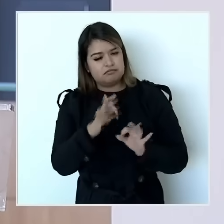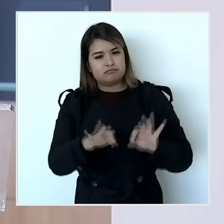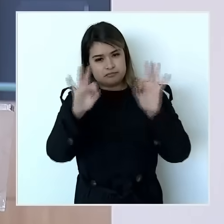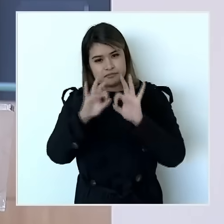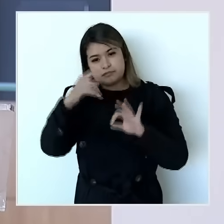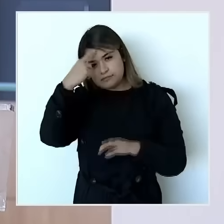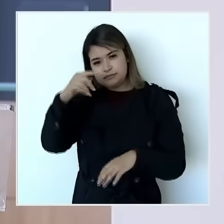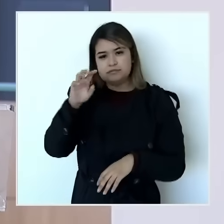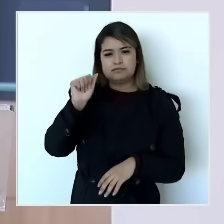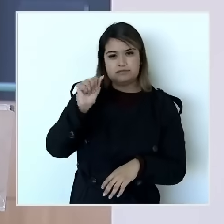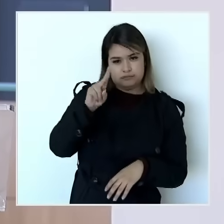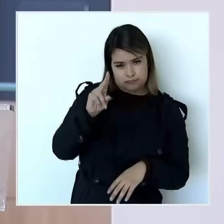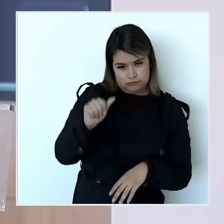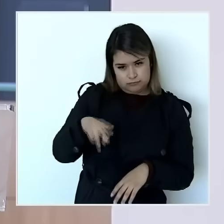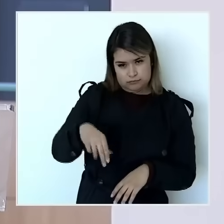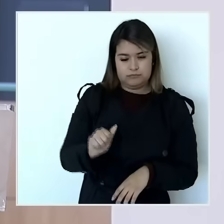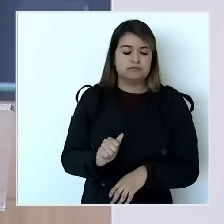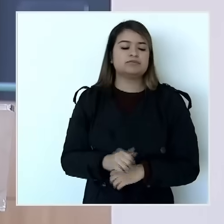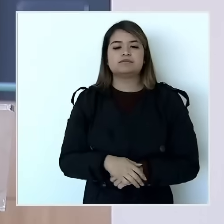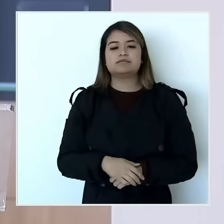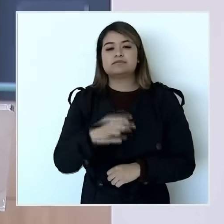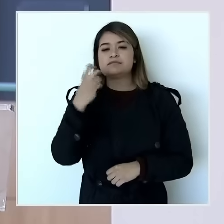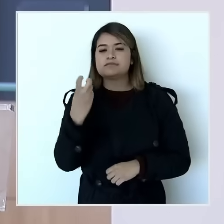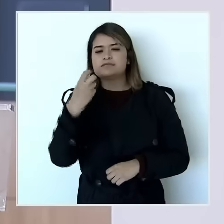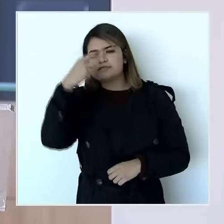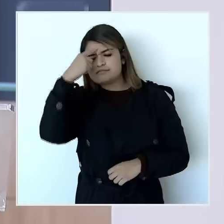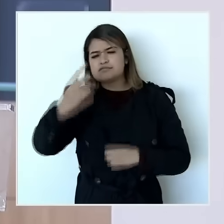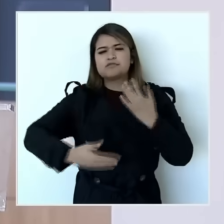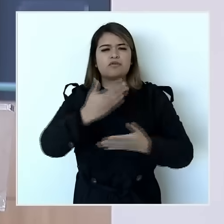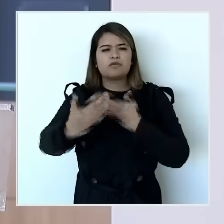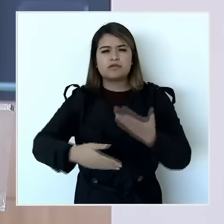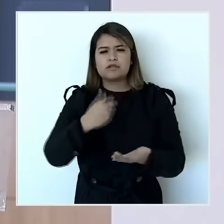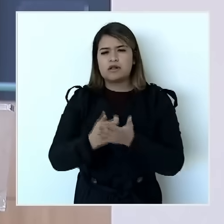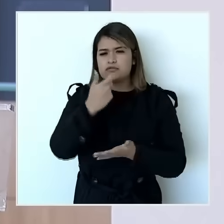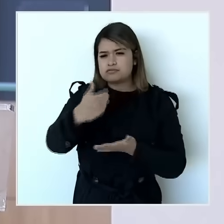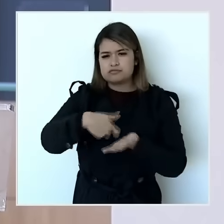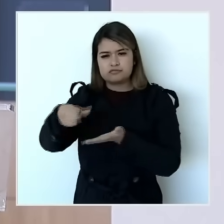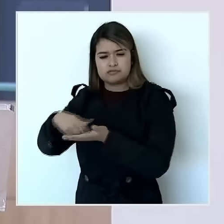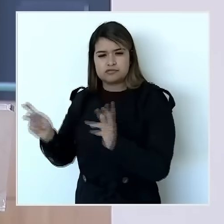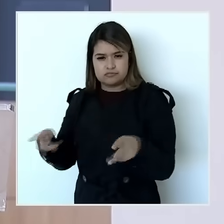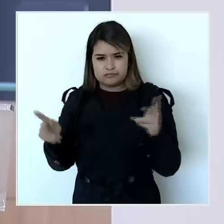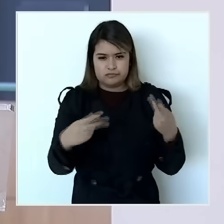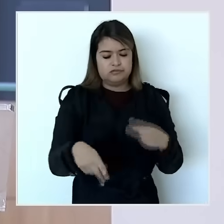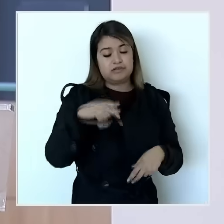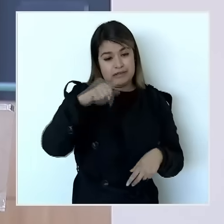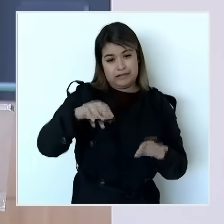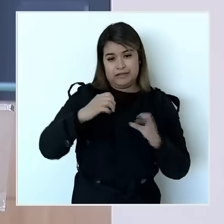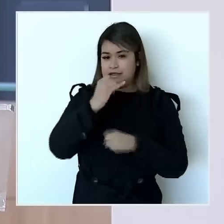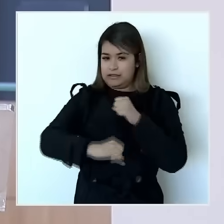para apuntalar nuestro comercio internacional y para la salud y sostenibilidad de las finanzas